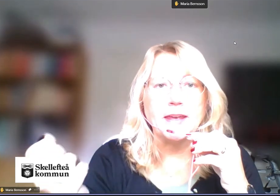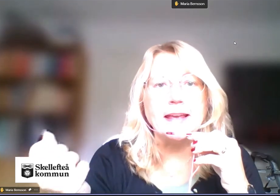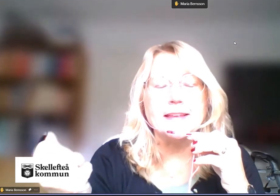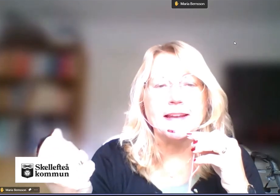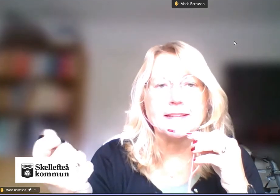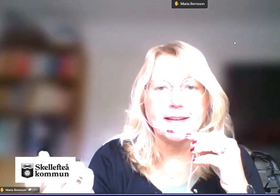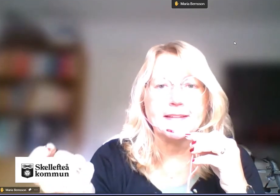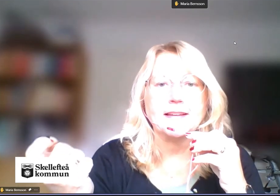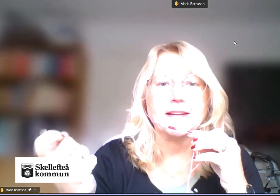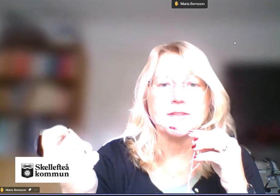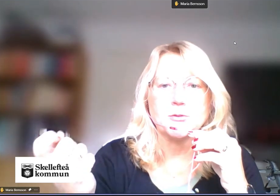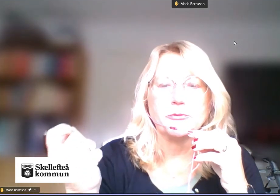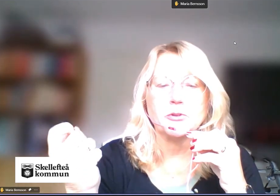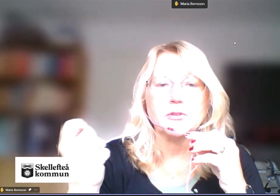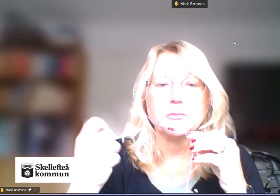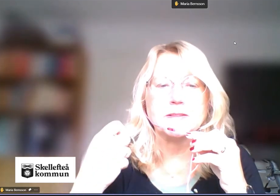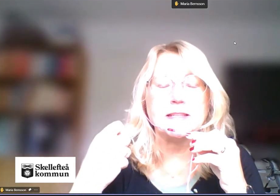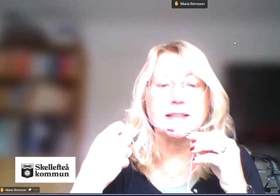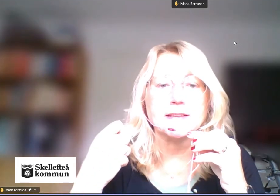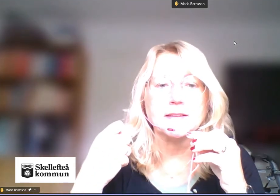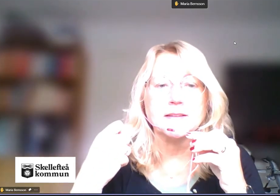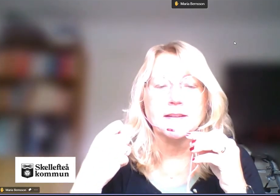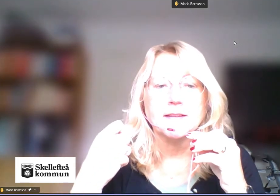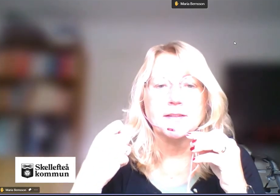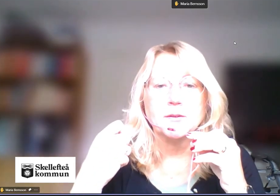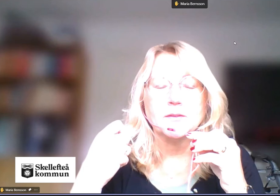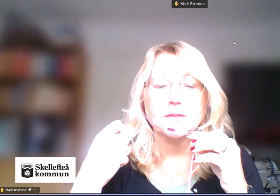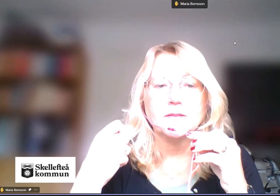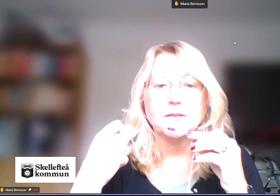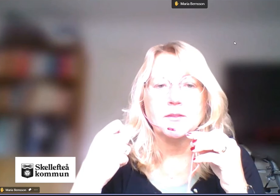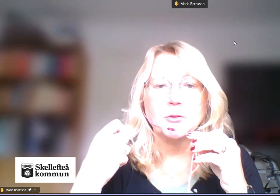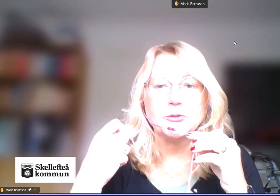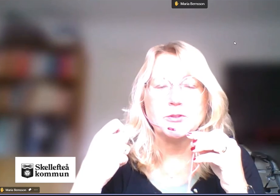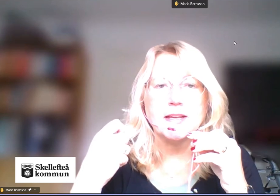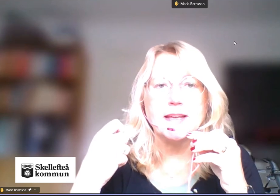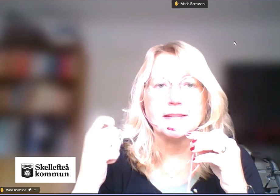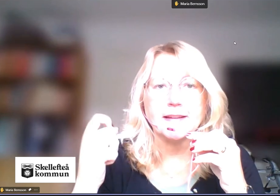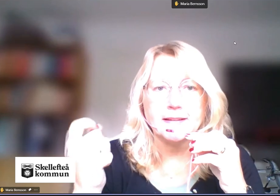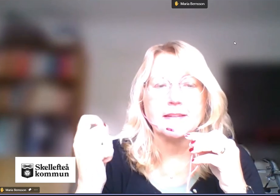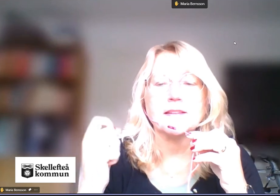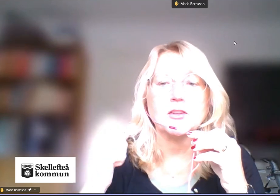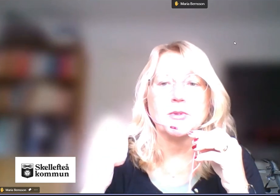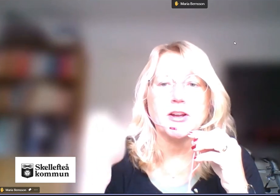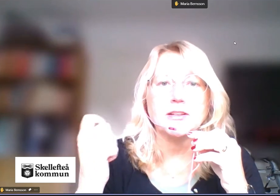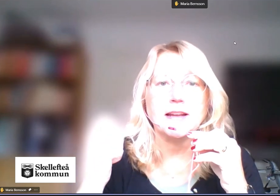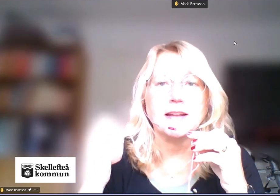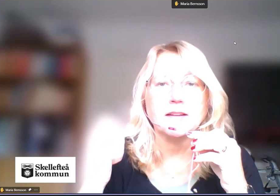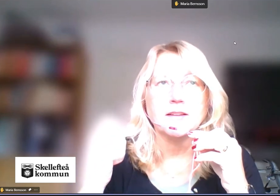Okej eller tack eller så från presidiet Då måste jag säga tack De har hört eller